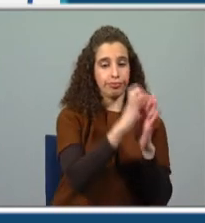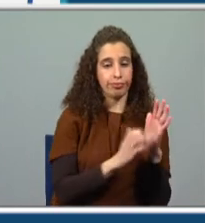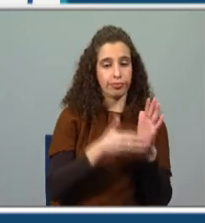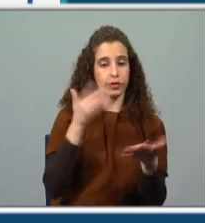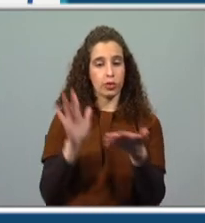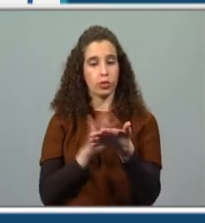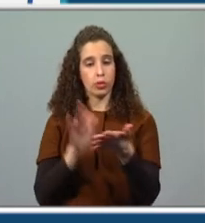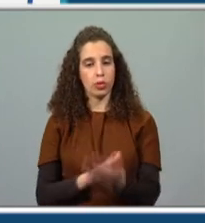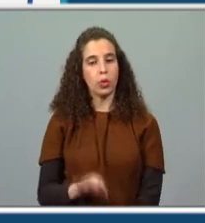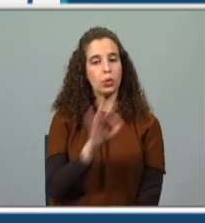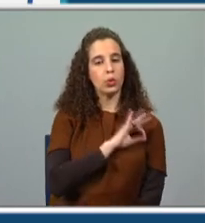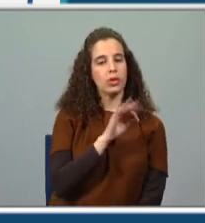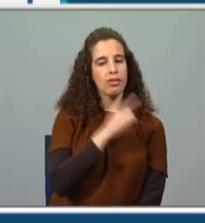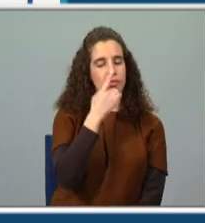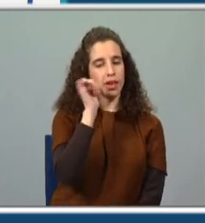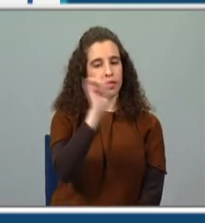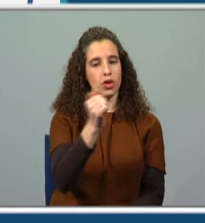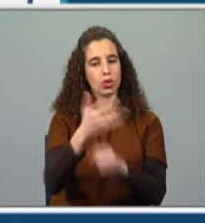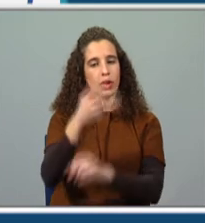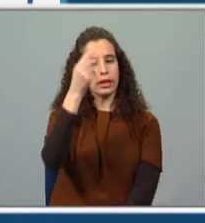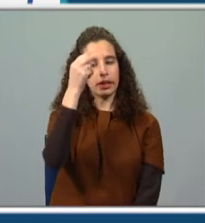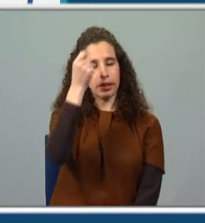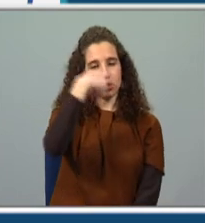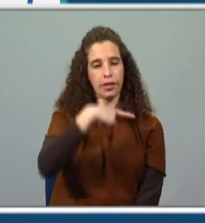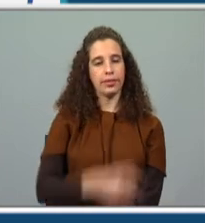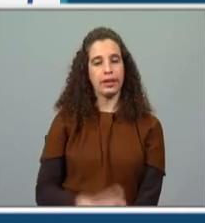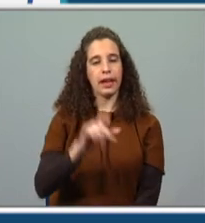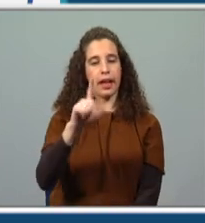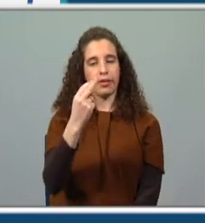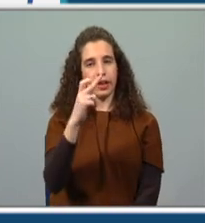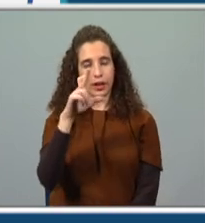do seu nariz e outras histórias que é de Álvaro Magalhães e aconselho-vos a 從你的鼻子和其他來自的故事Álvaro Magalhães 和我建議你